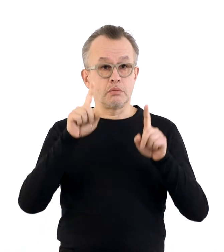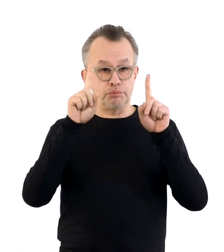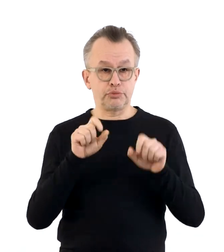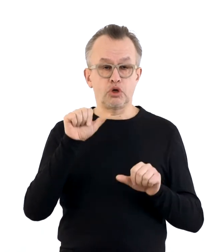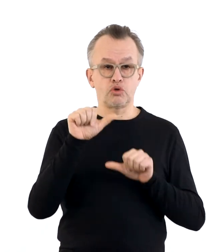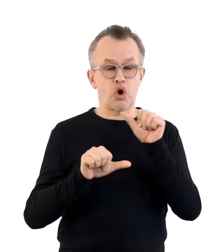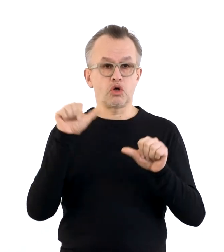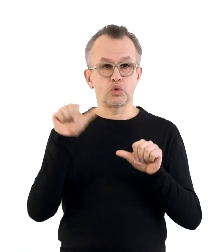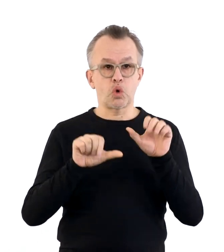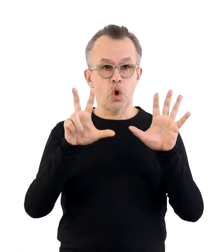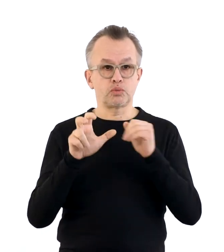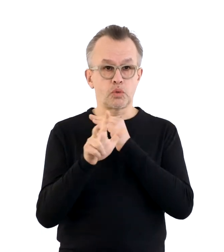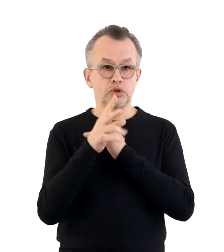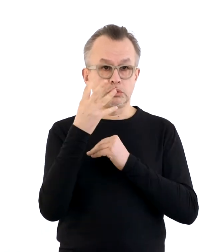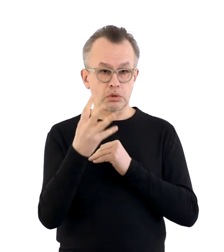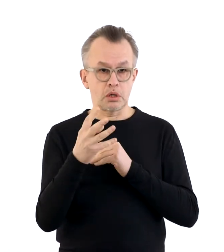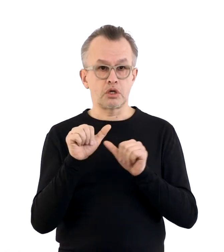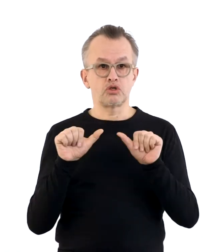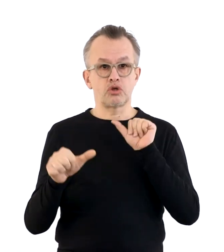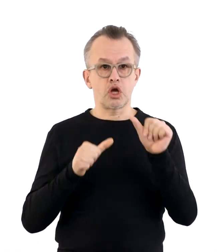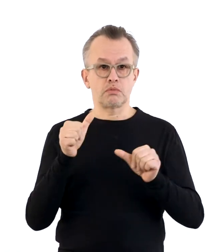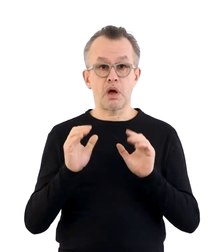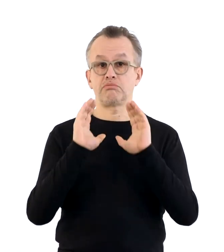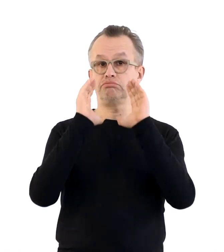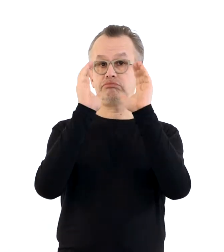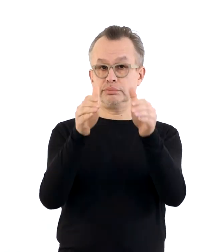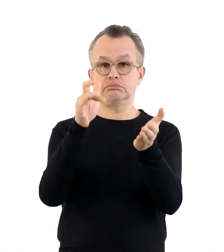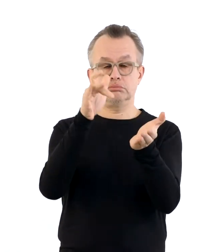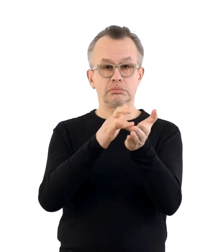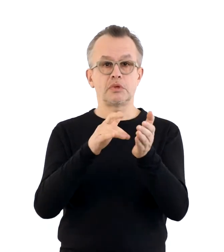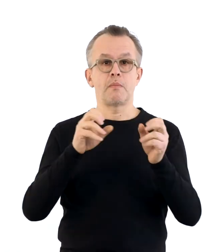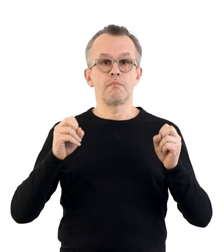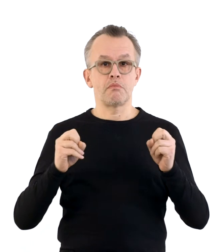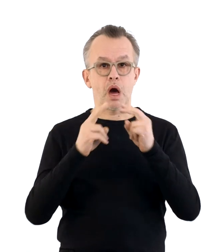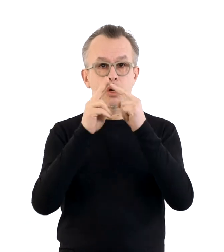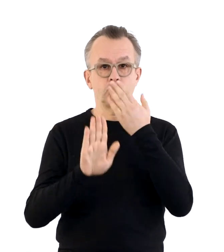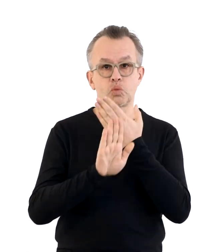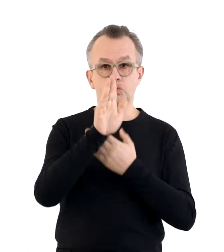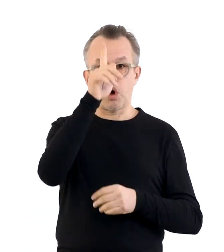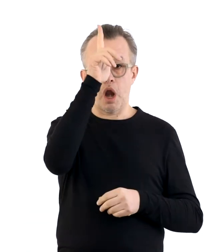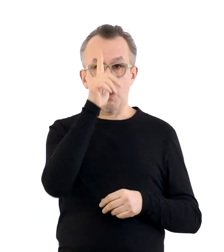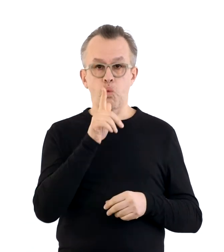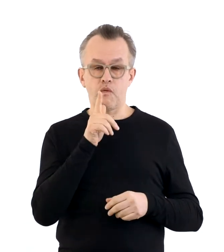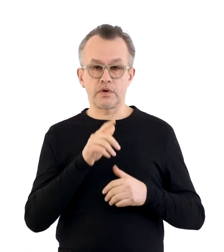Od roku 1884 eksponowana jest w paryskim Luwrze.